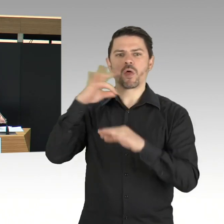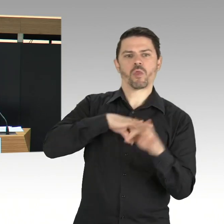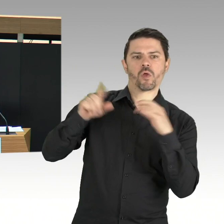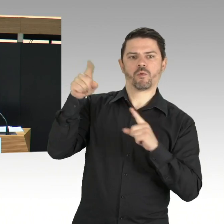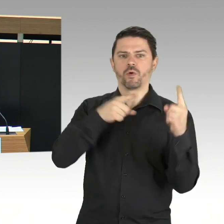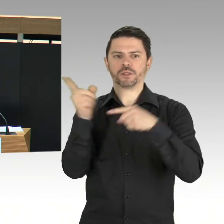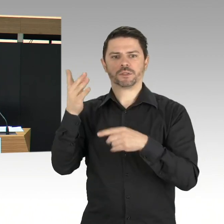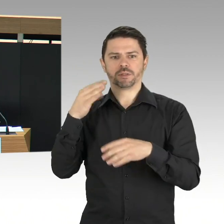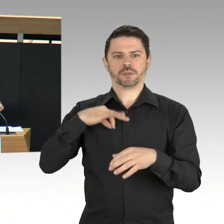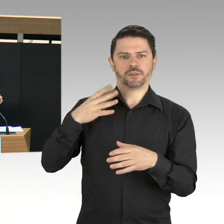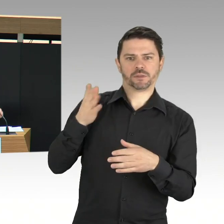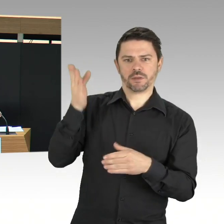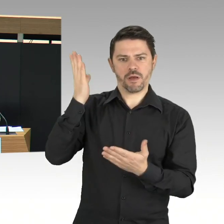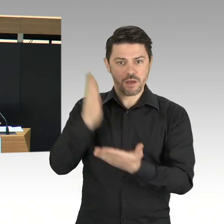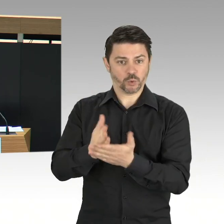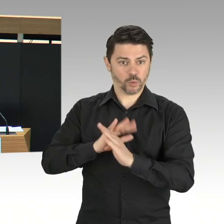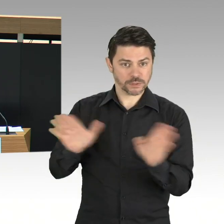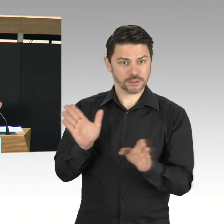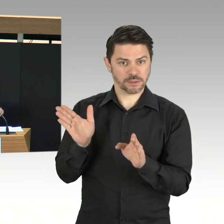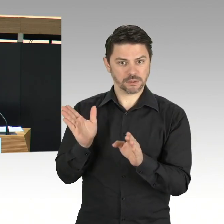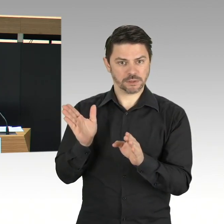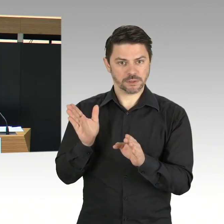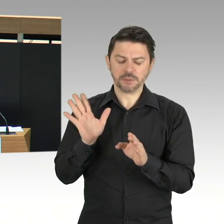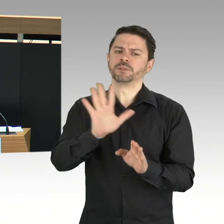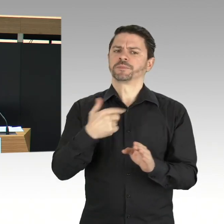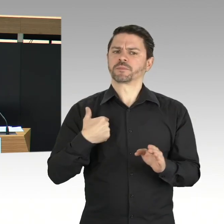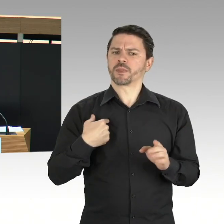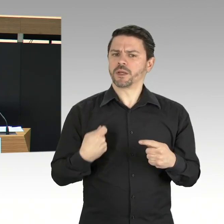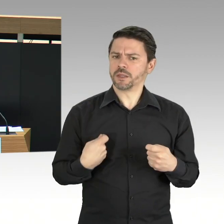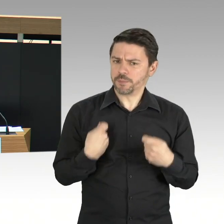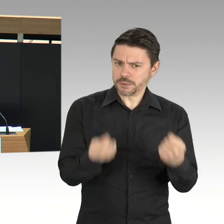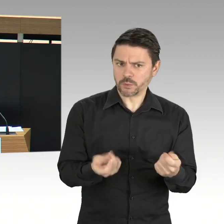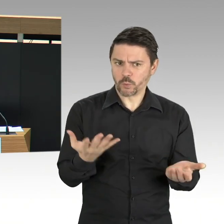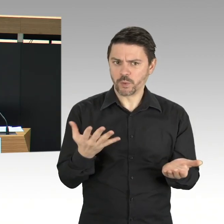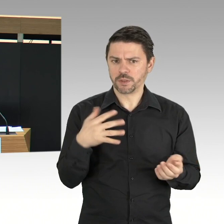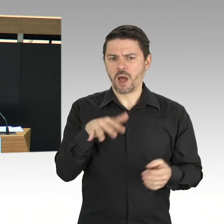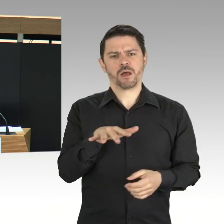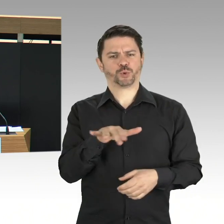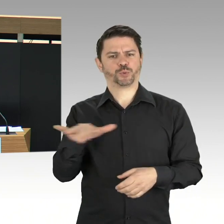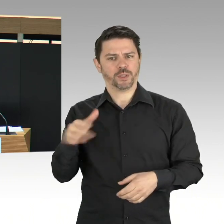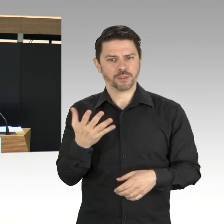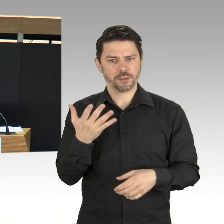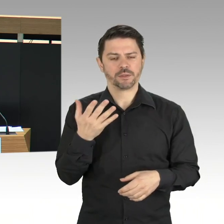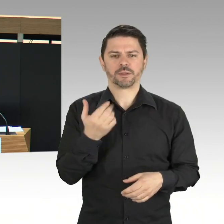und das haben wir auch immer wieder betont. Und dieser Verantwortung sind wir uns auch bewusst und haben deshalb lange verschiedene Modelle